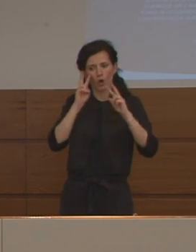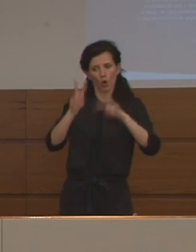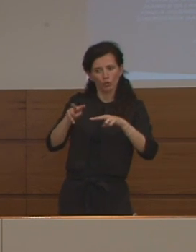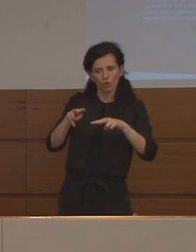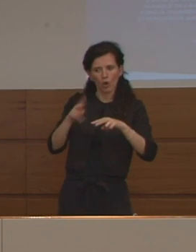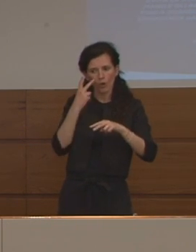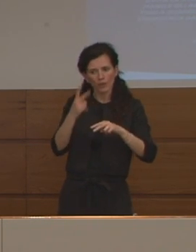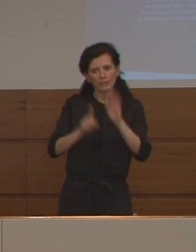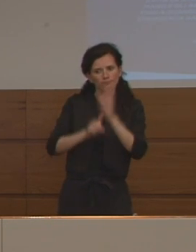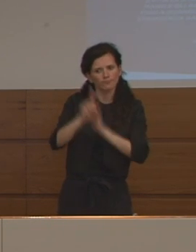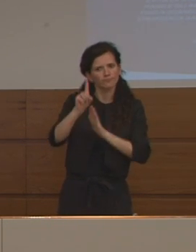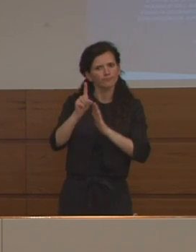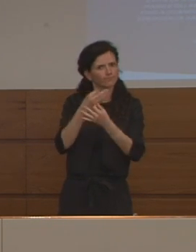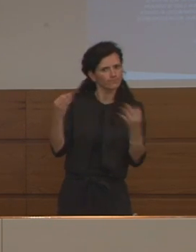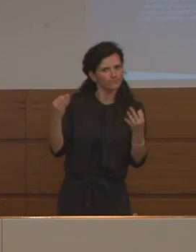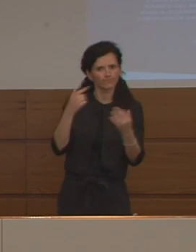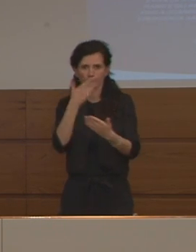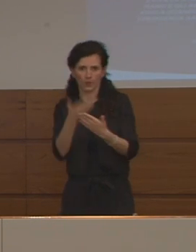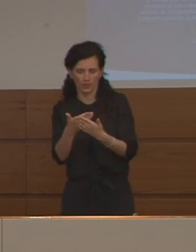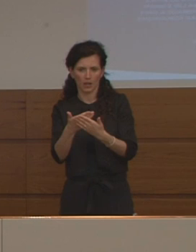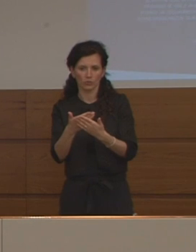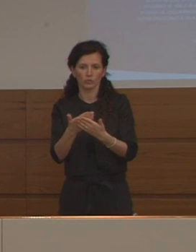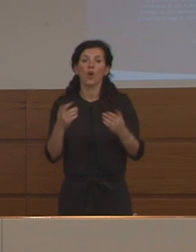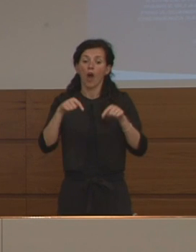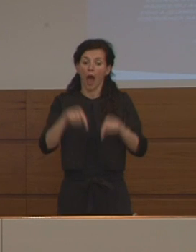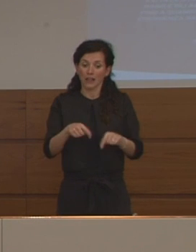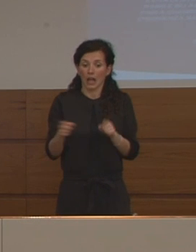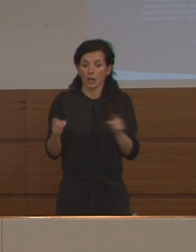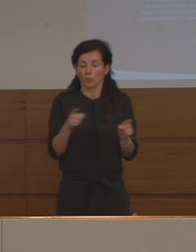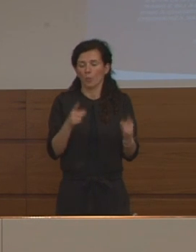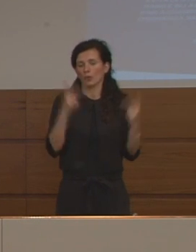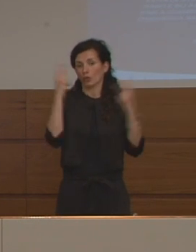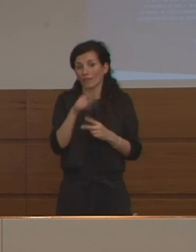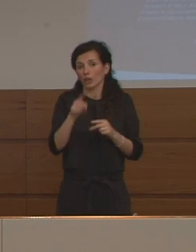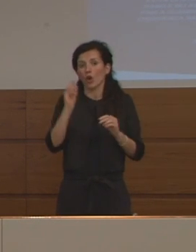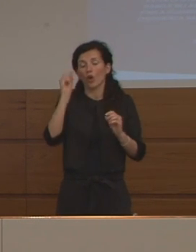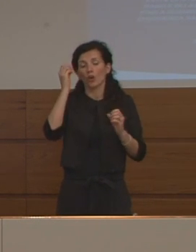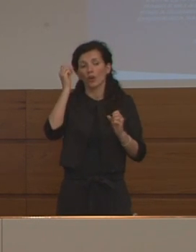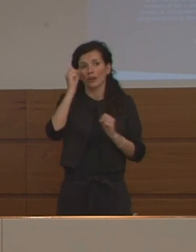certo a questa ipotesi. Al momento è un'ipotesi, è un'ipotesi anche plausibile,